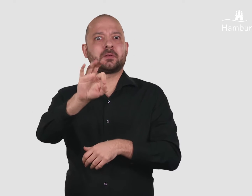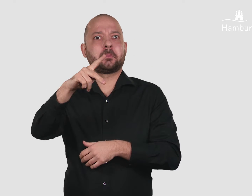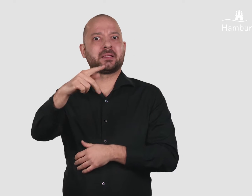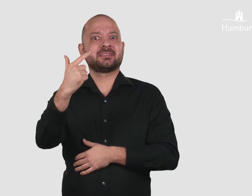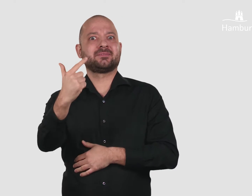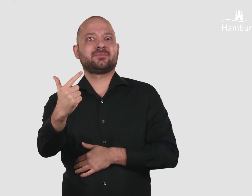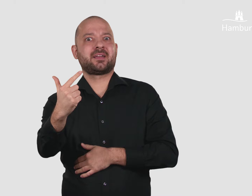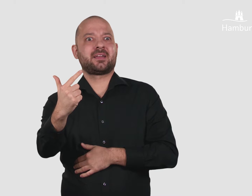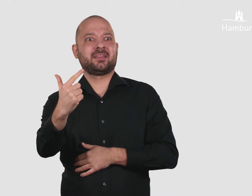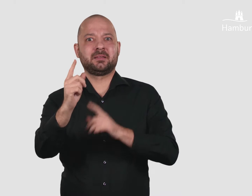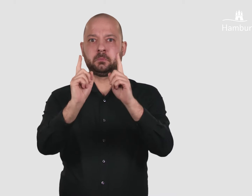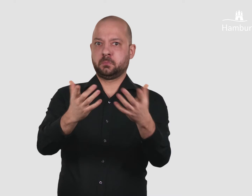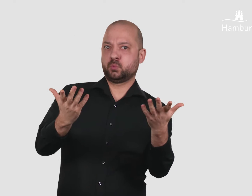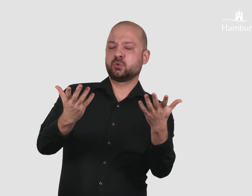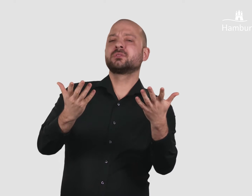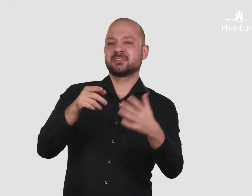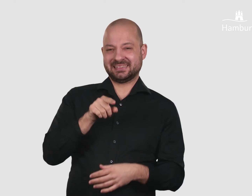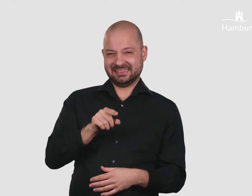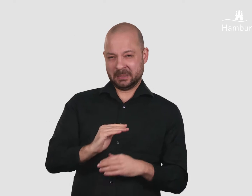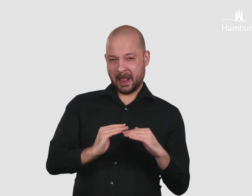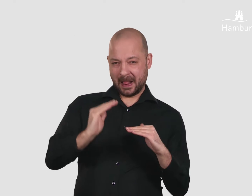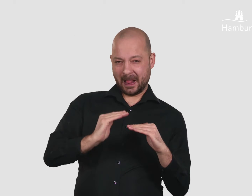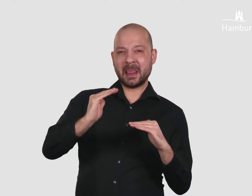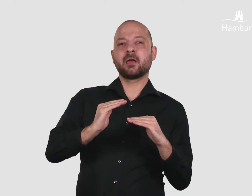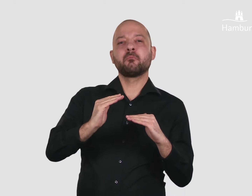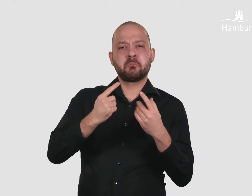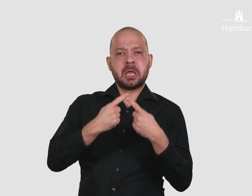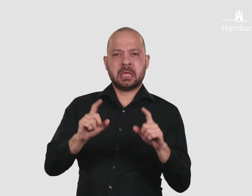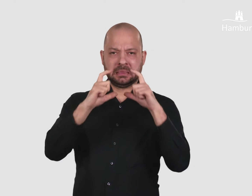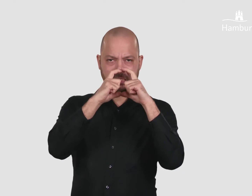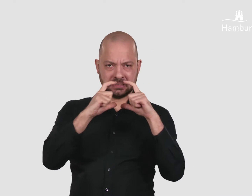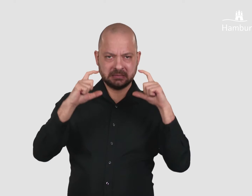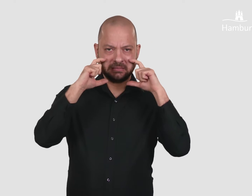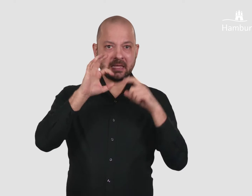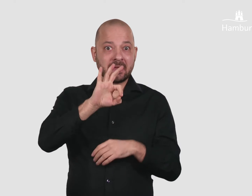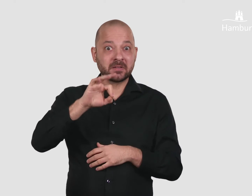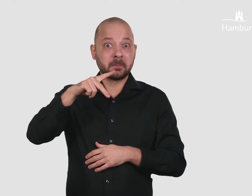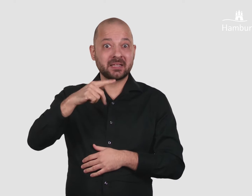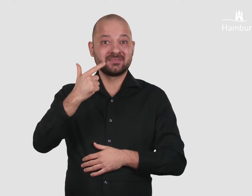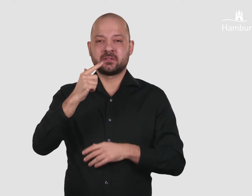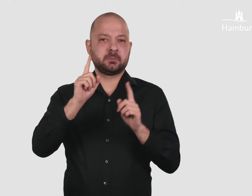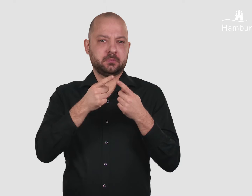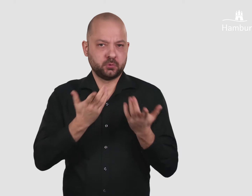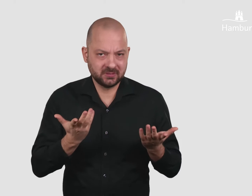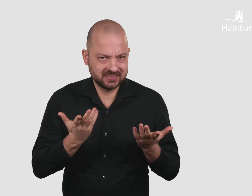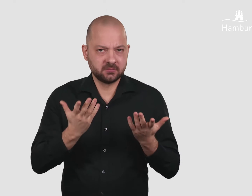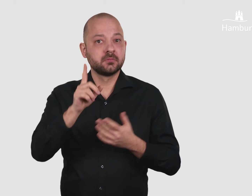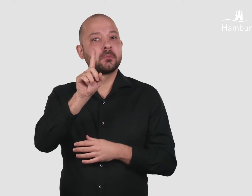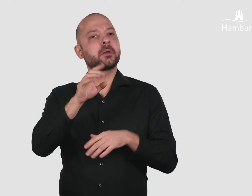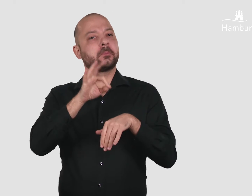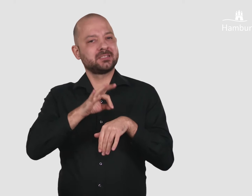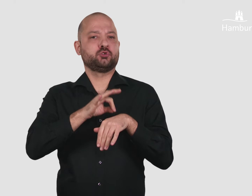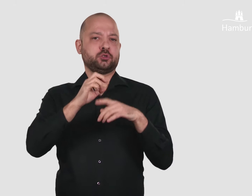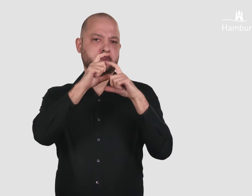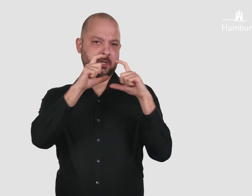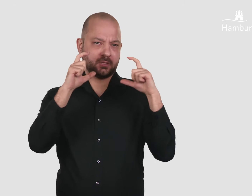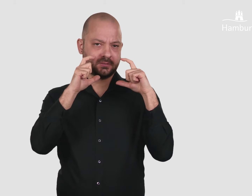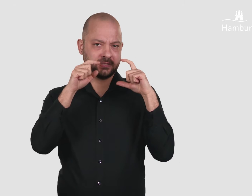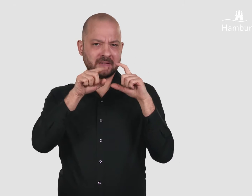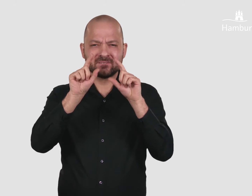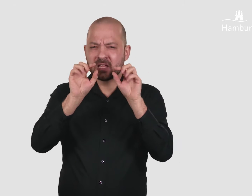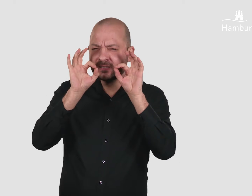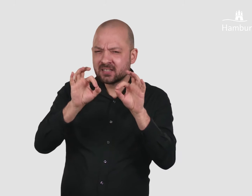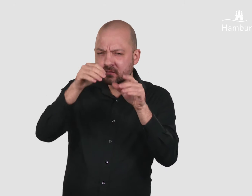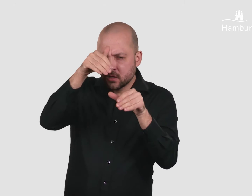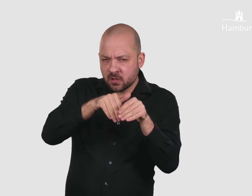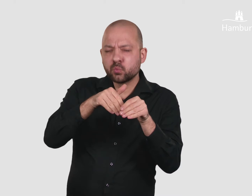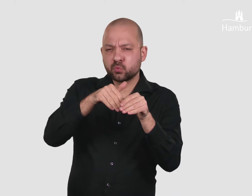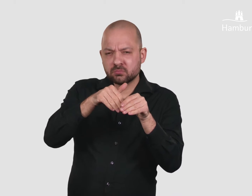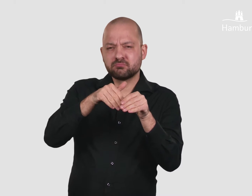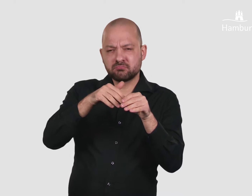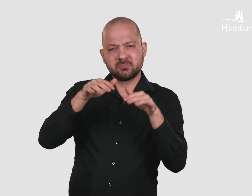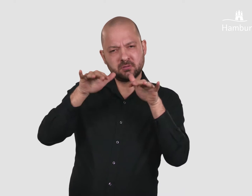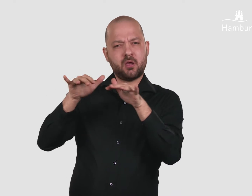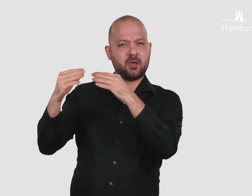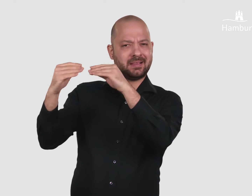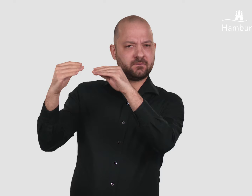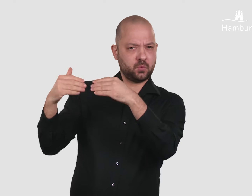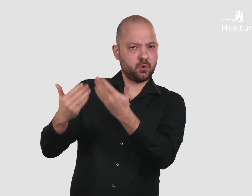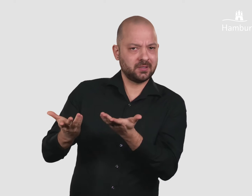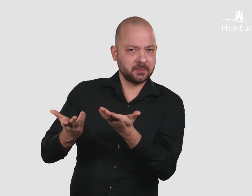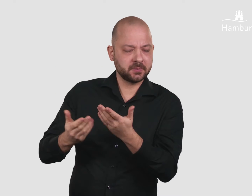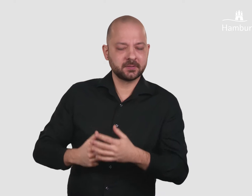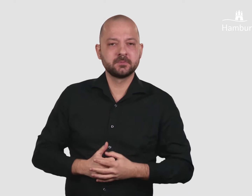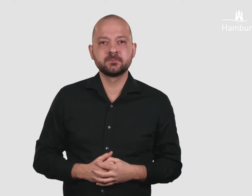einer FFP2-maske vorgeschrieben ist,